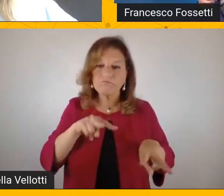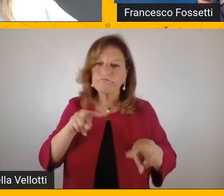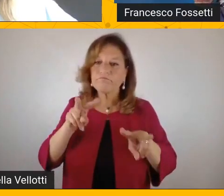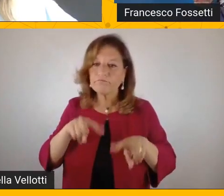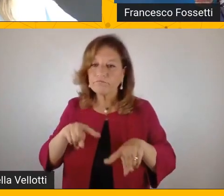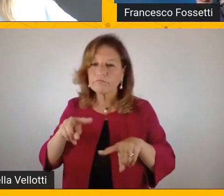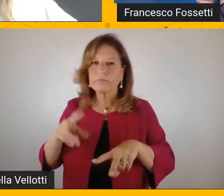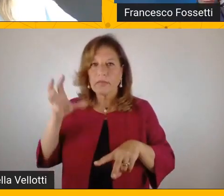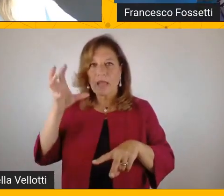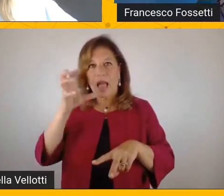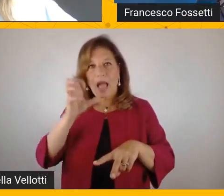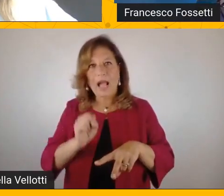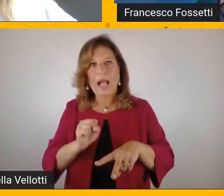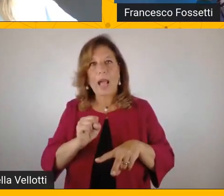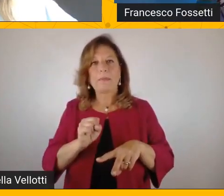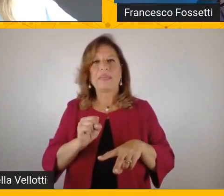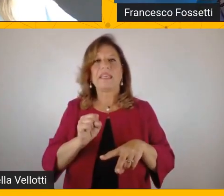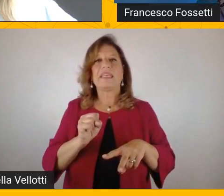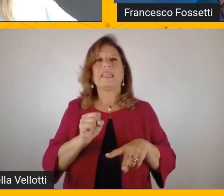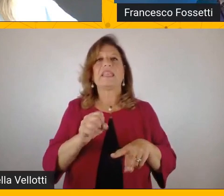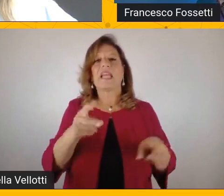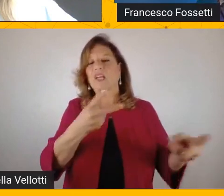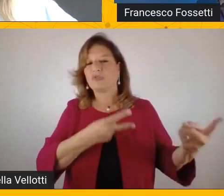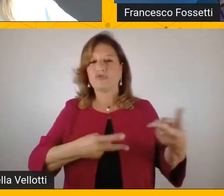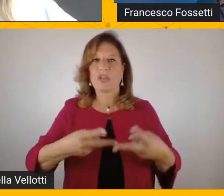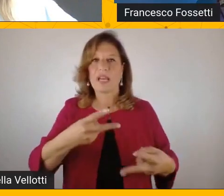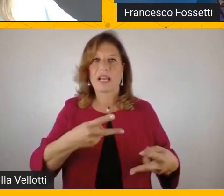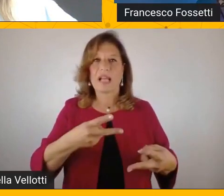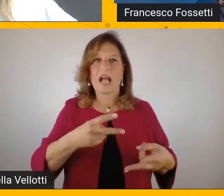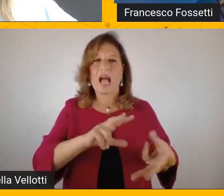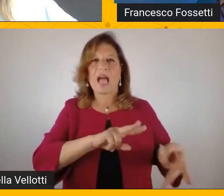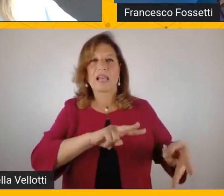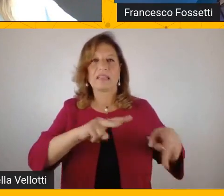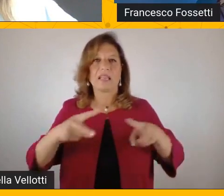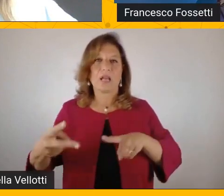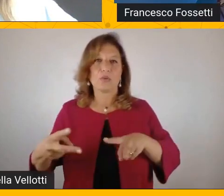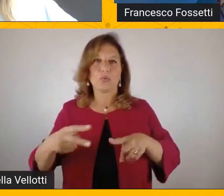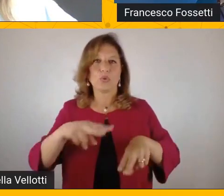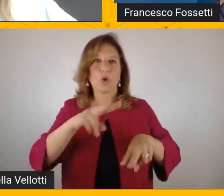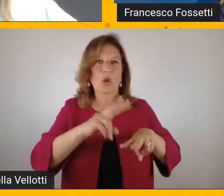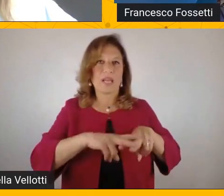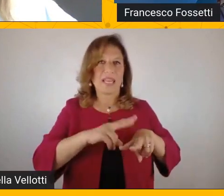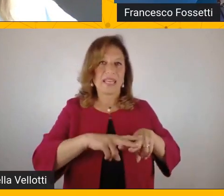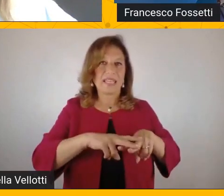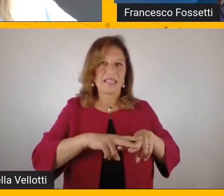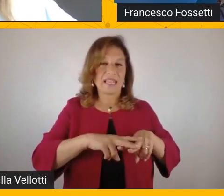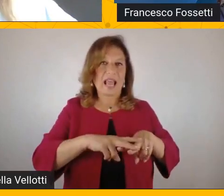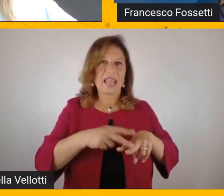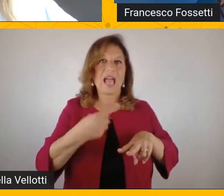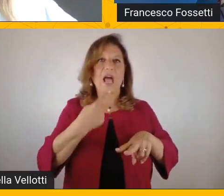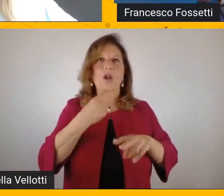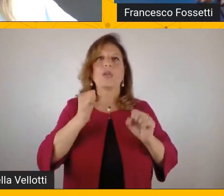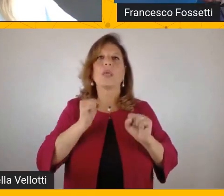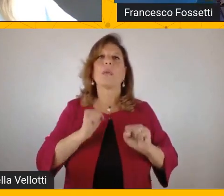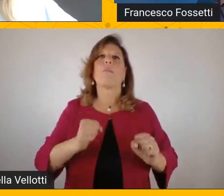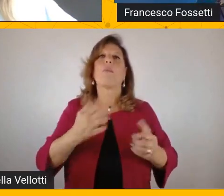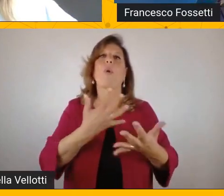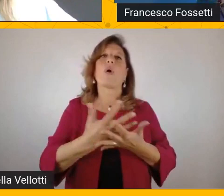una sera cercare i canali in italiano, guardare eh chi ci